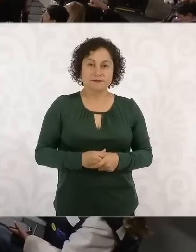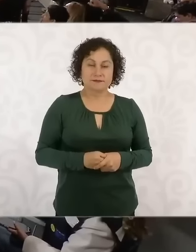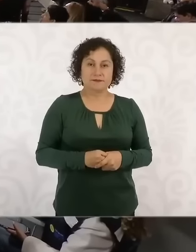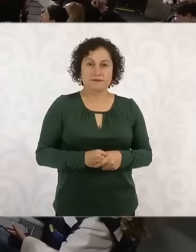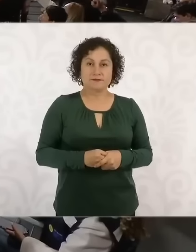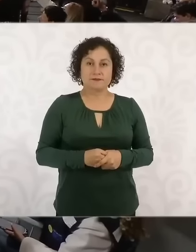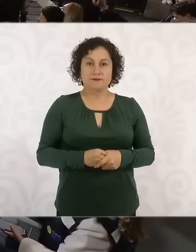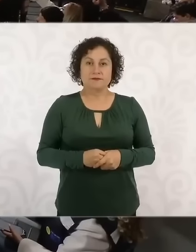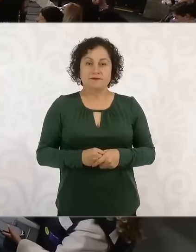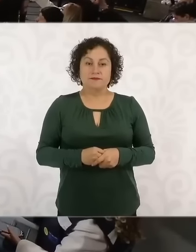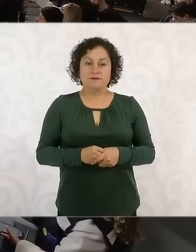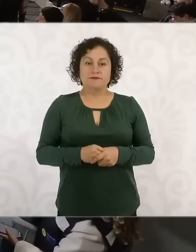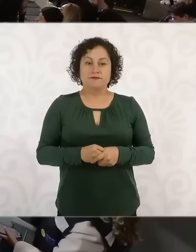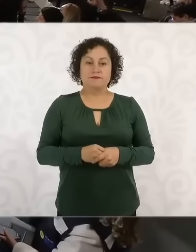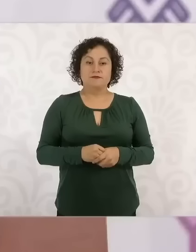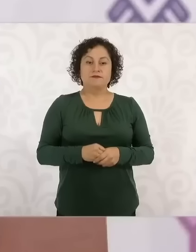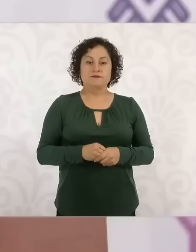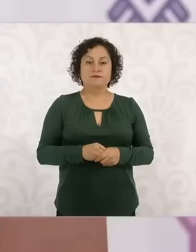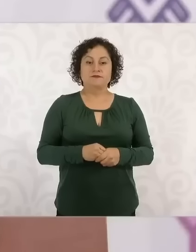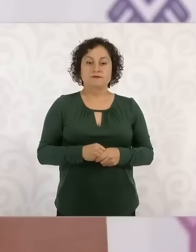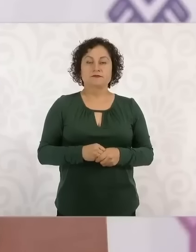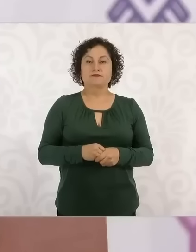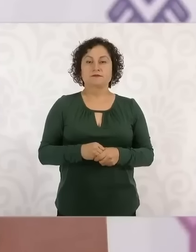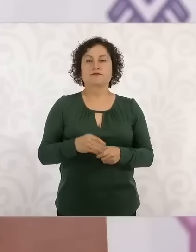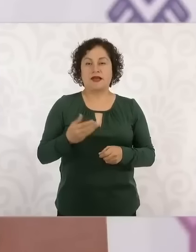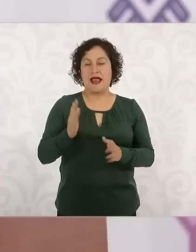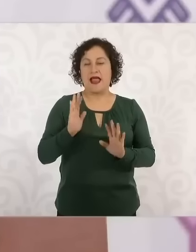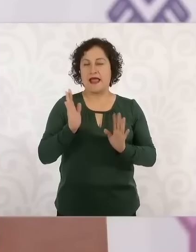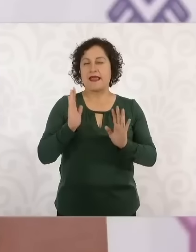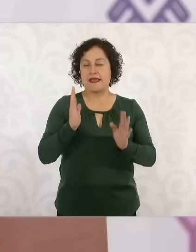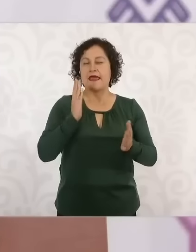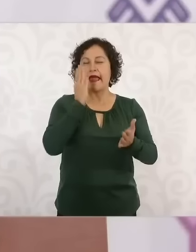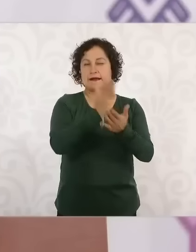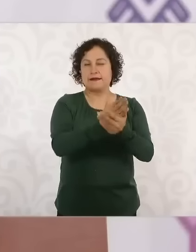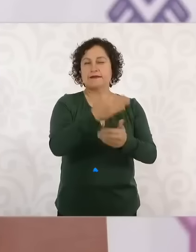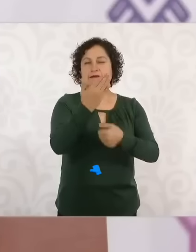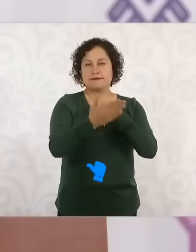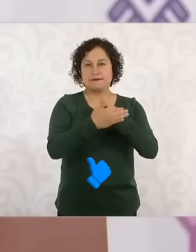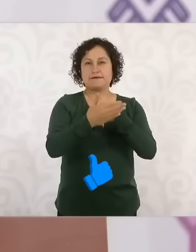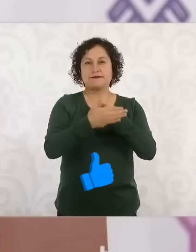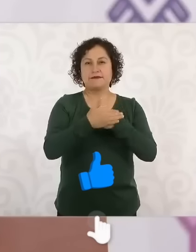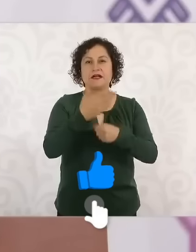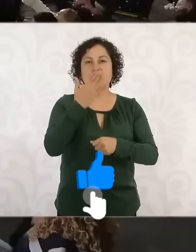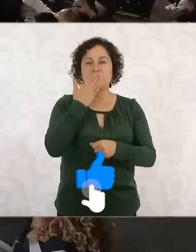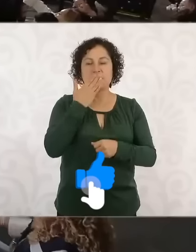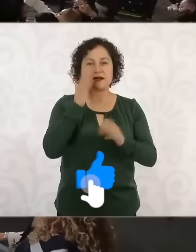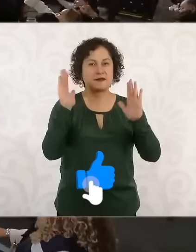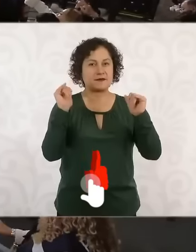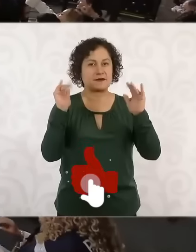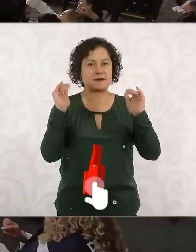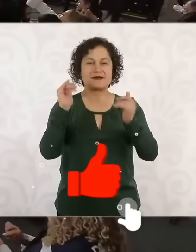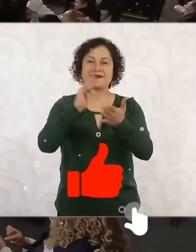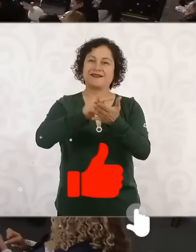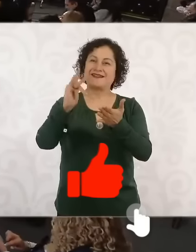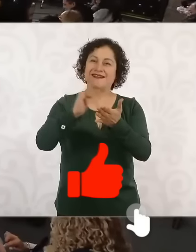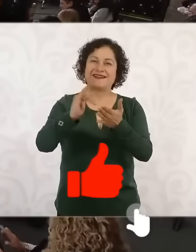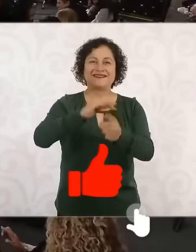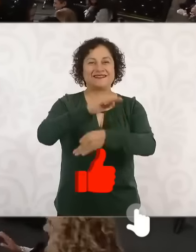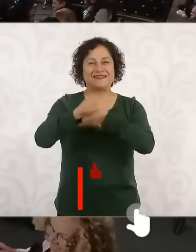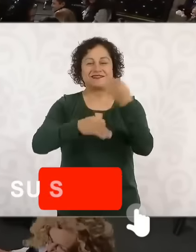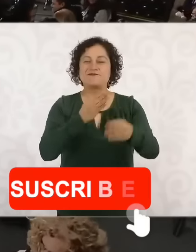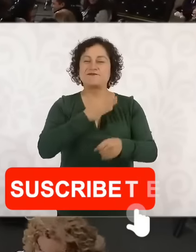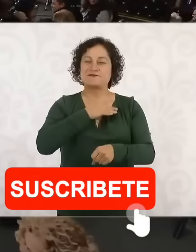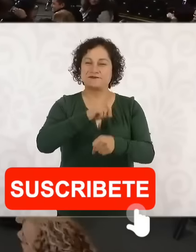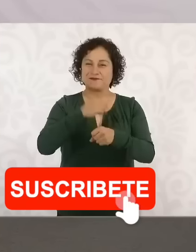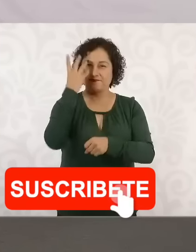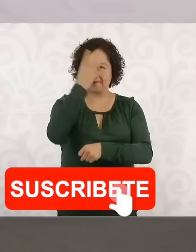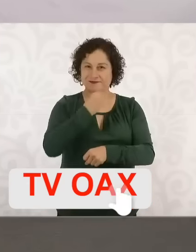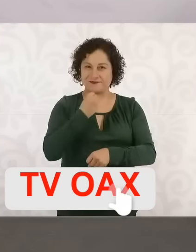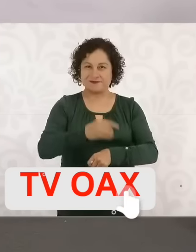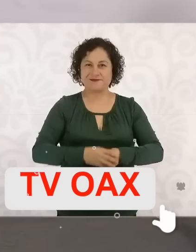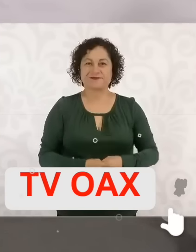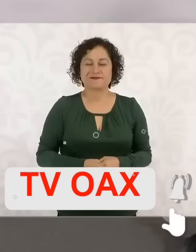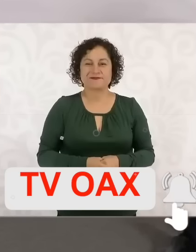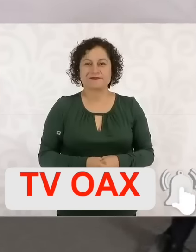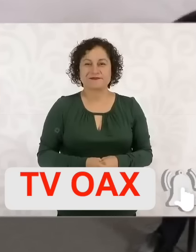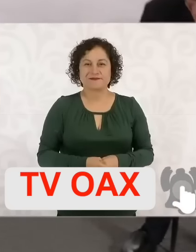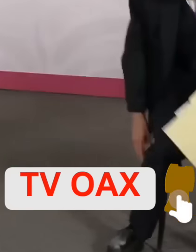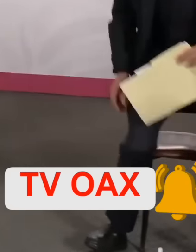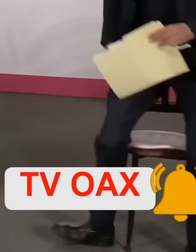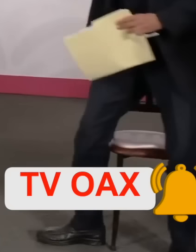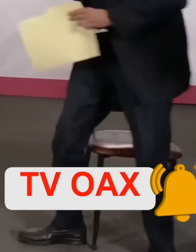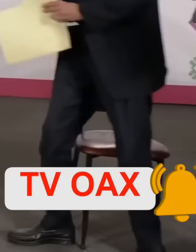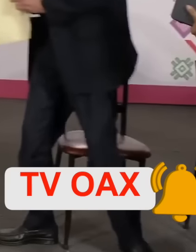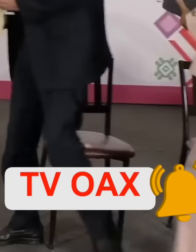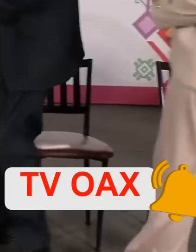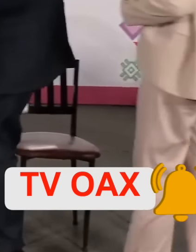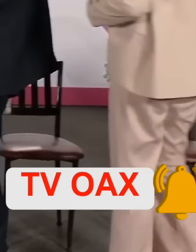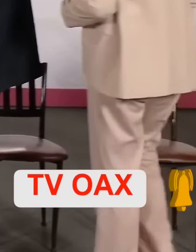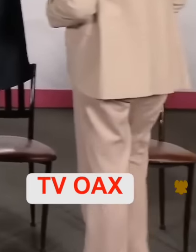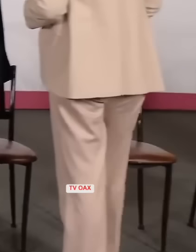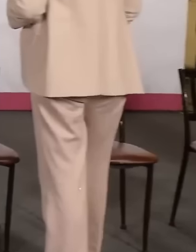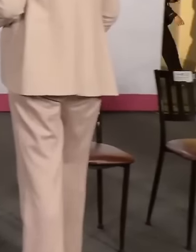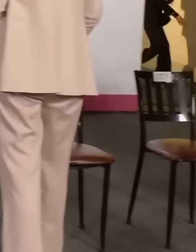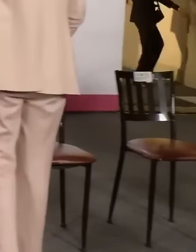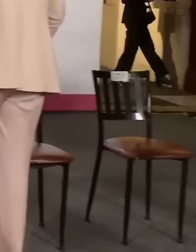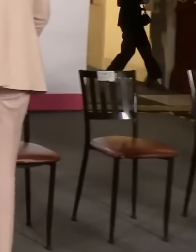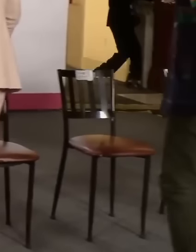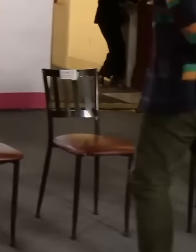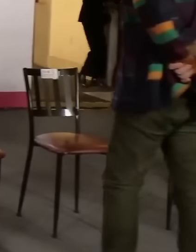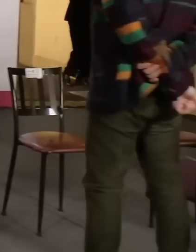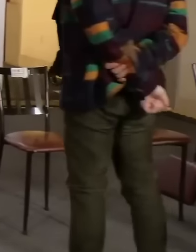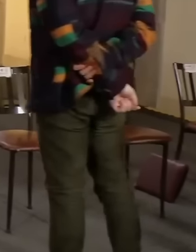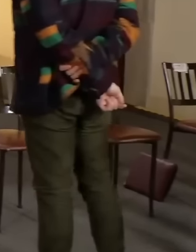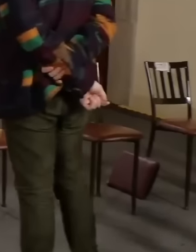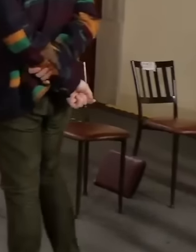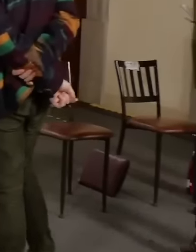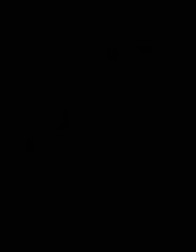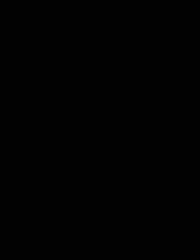el hospital de Sonora. Ya vamos a ir pronto a Sonora. Vámonos. Gracias a todos. Buen día.